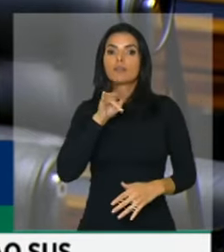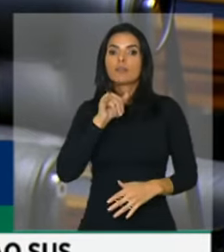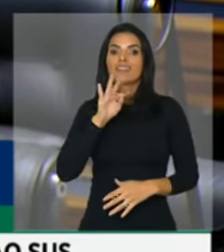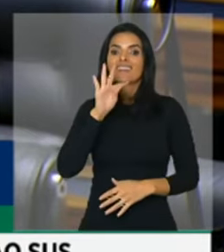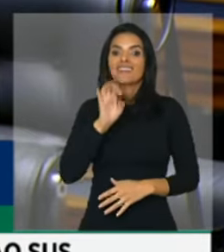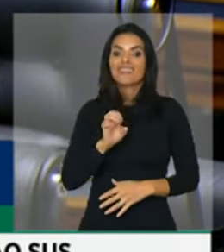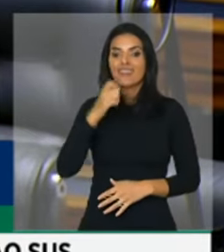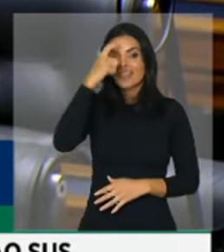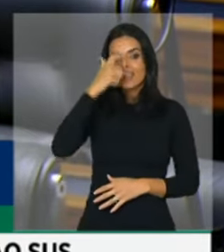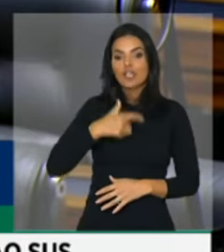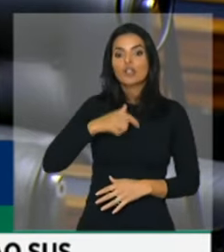PROP PROPUS UMA REFERÊNCIA BASEADA NA SAÚDE SUPLEMENTAR